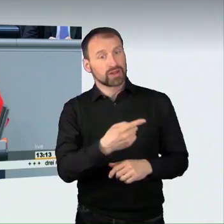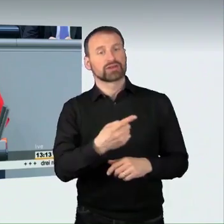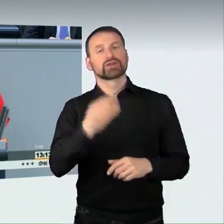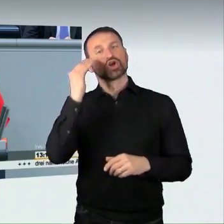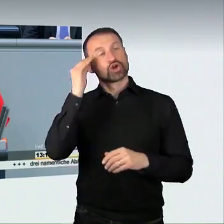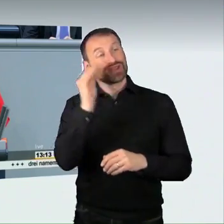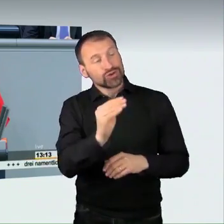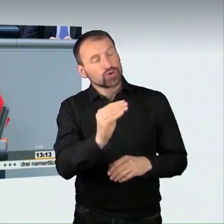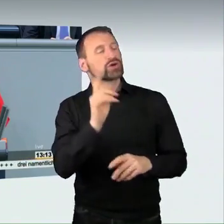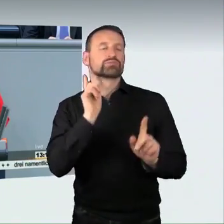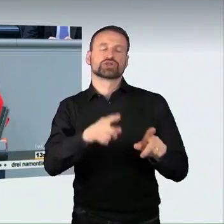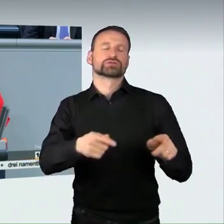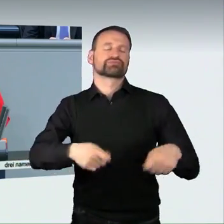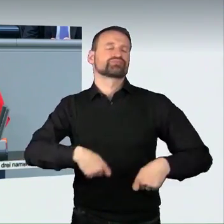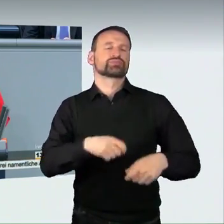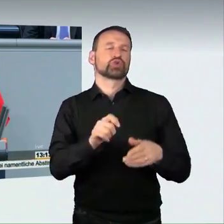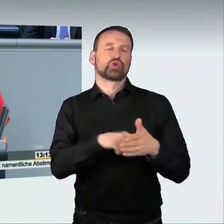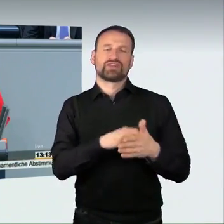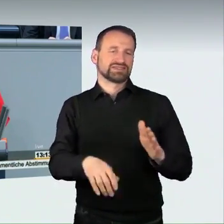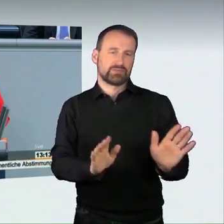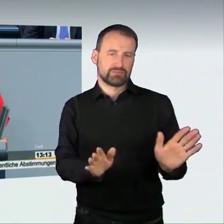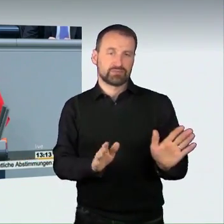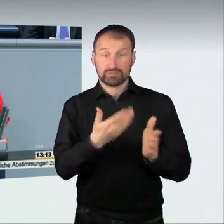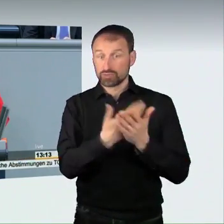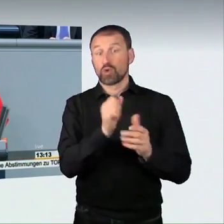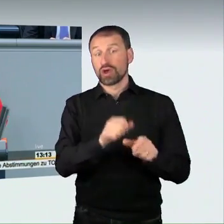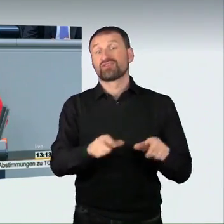der einmal seine Miete nicht zahlen konnte, direkt von Wohnungslosigkeit bedroht ist.